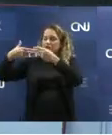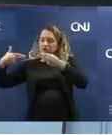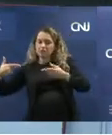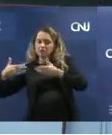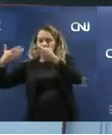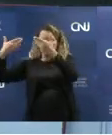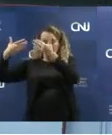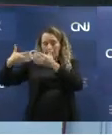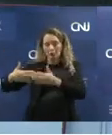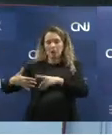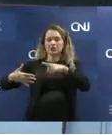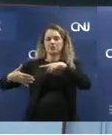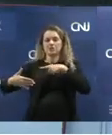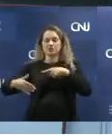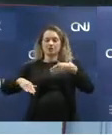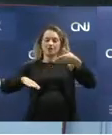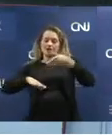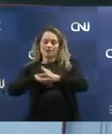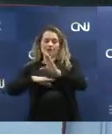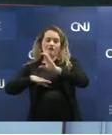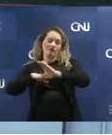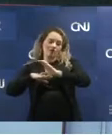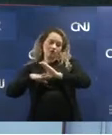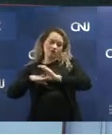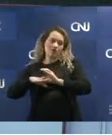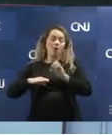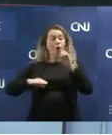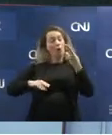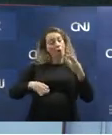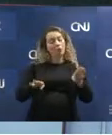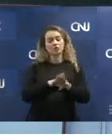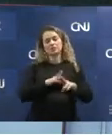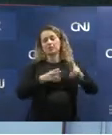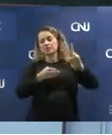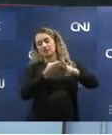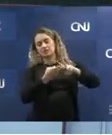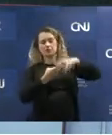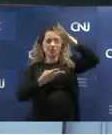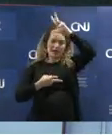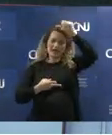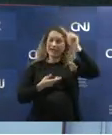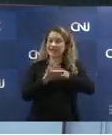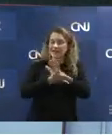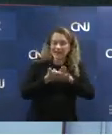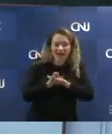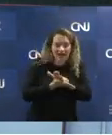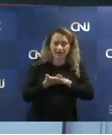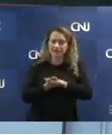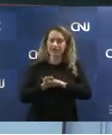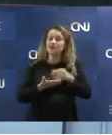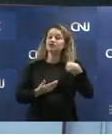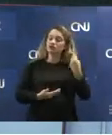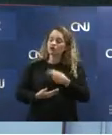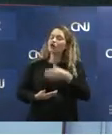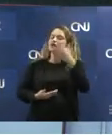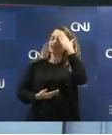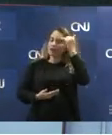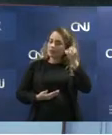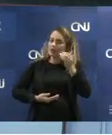ou que o sistema penitenciário do Amazonas. Nada disso. Sabemos que o juiz é uma pessoa querida entre os jurisdicionados.